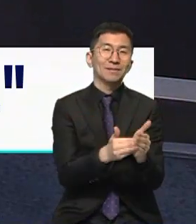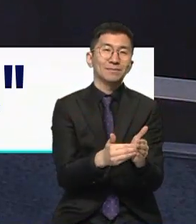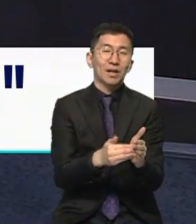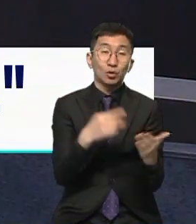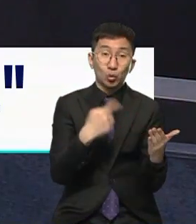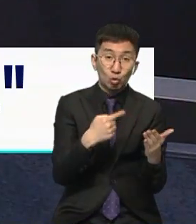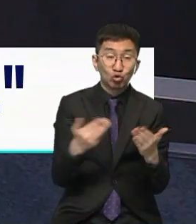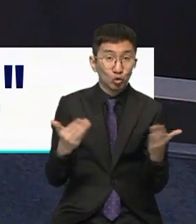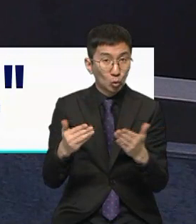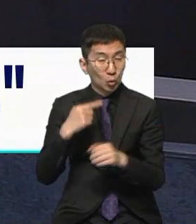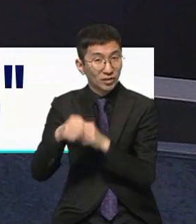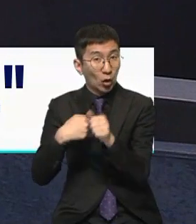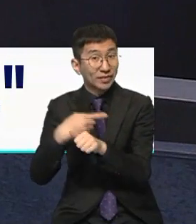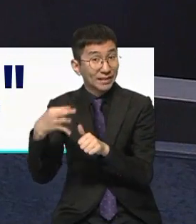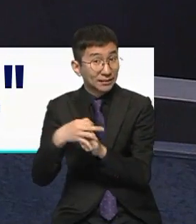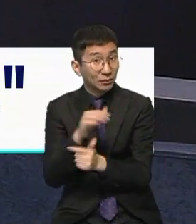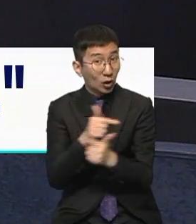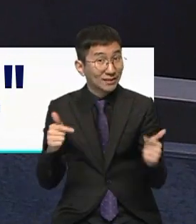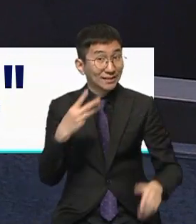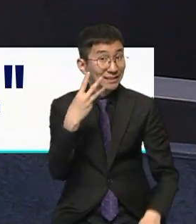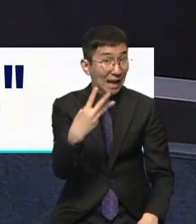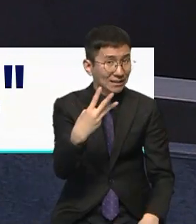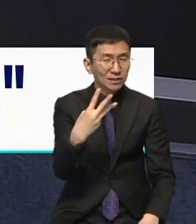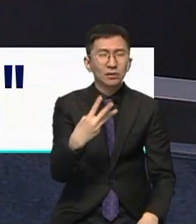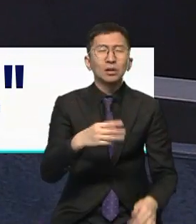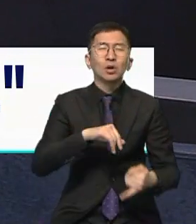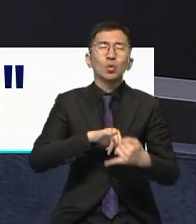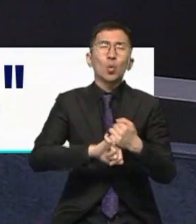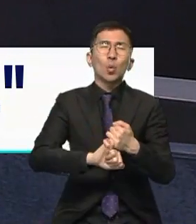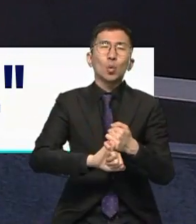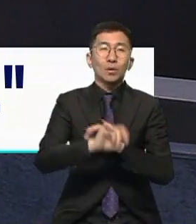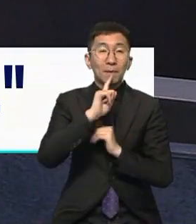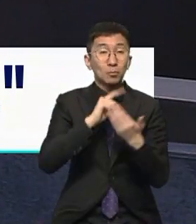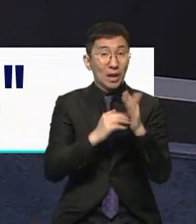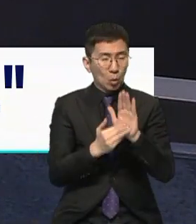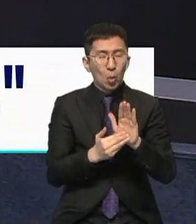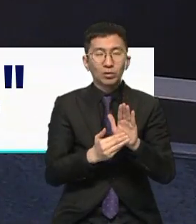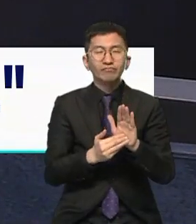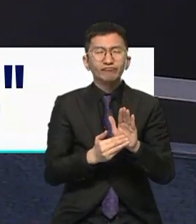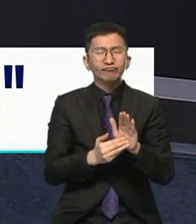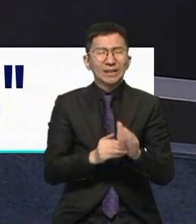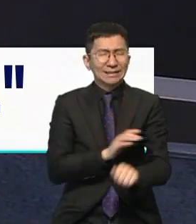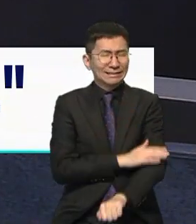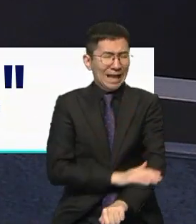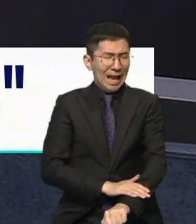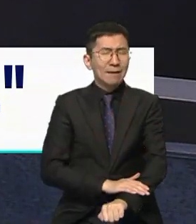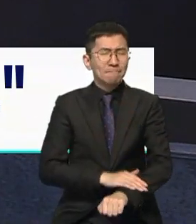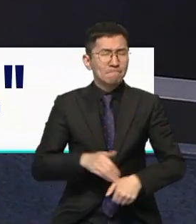교육, 노동, 연금, 3대 개혁 과제는 선택이 아닌 필수라며 반드시 해내야 한다고 강조했습니다. 김기태 기자입니다.